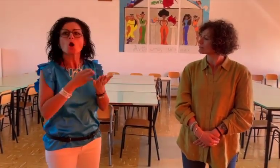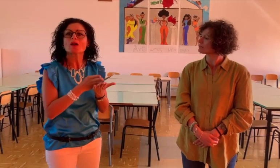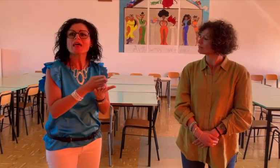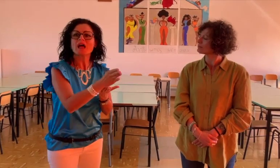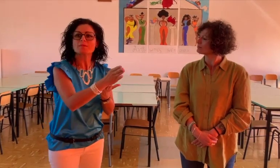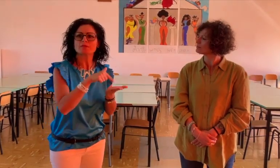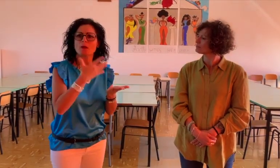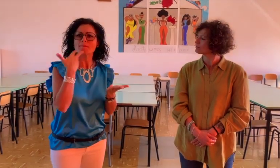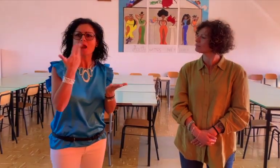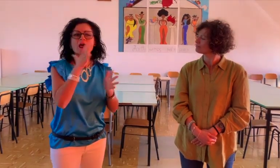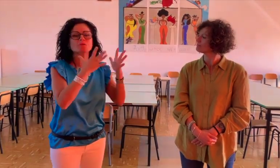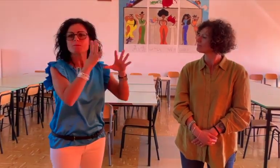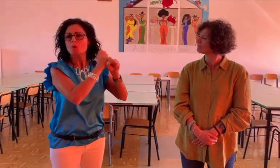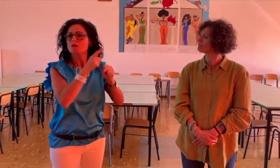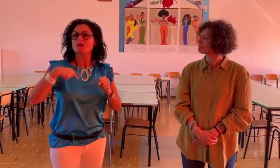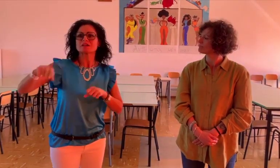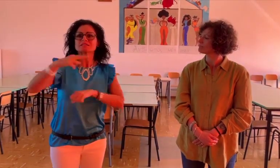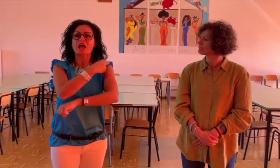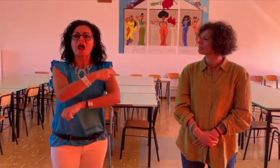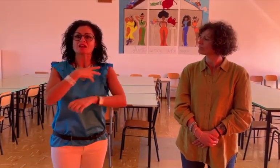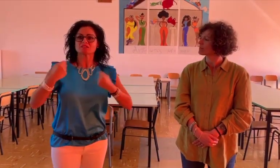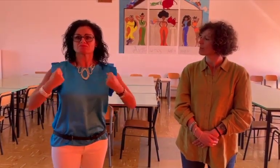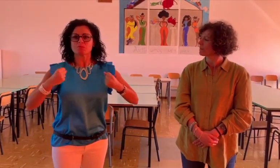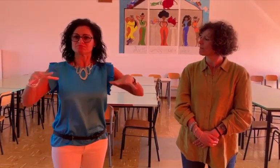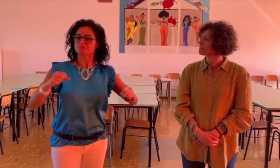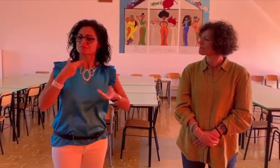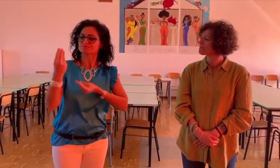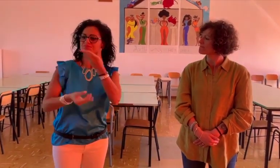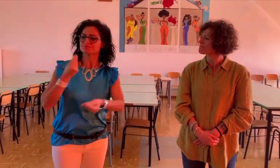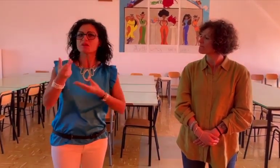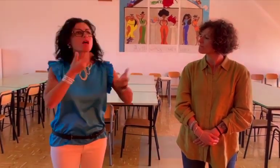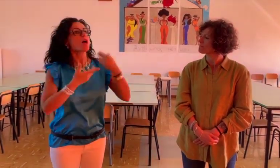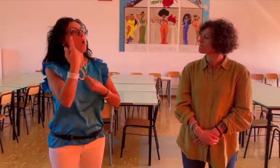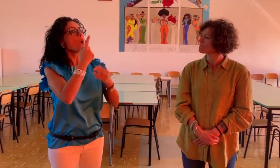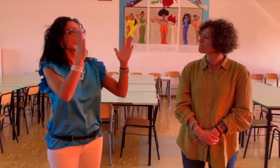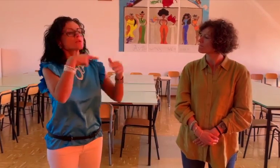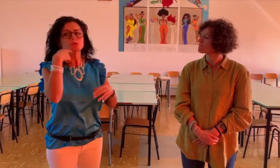Ciò è un orientamento molto utile visto che adesso tutto questo presenta delle carenze, perché in ambito sanitario spesso le informazioni vengono date per propri interessi e quindi non sono complete.